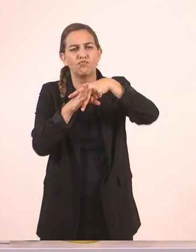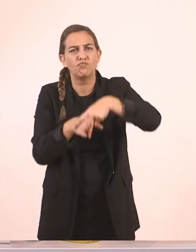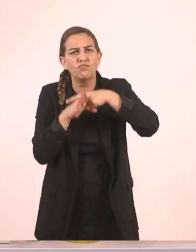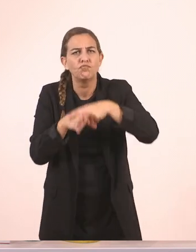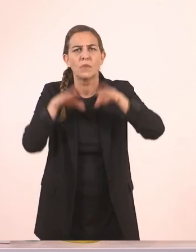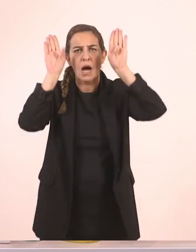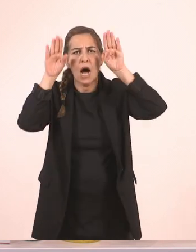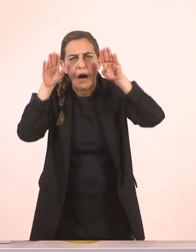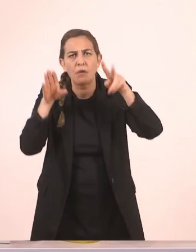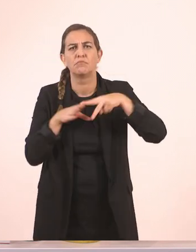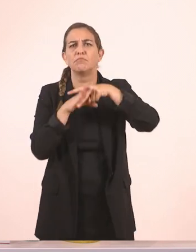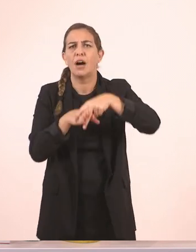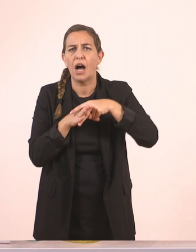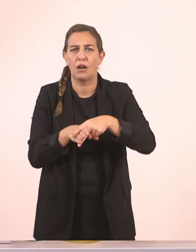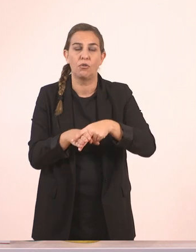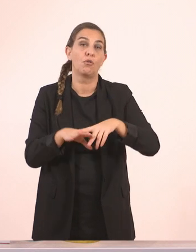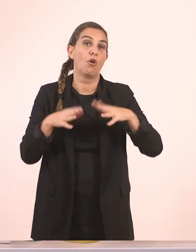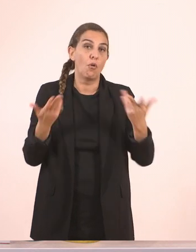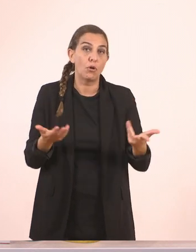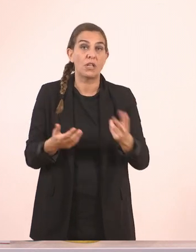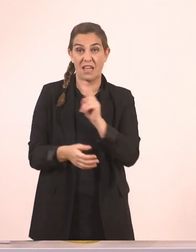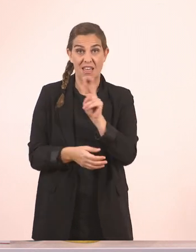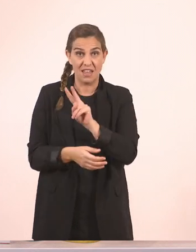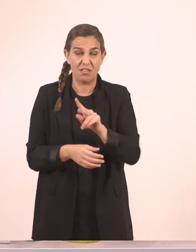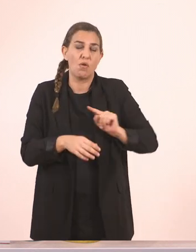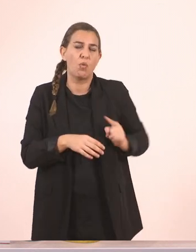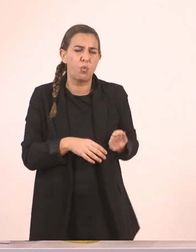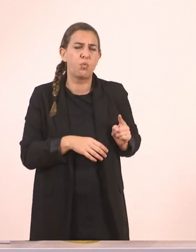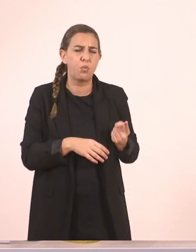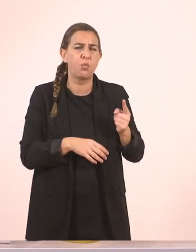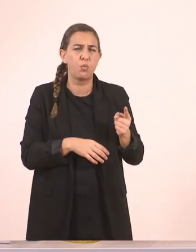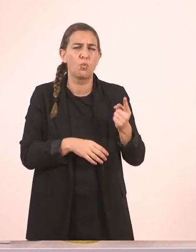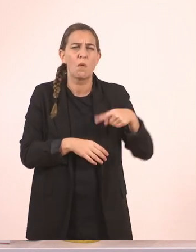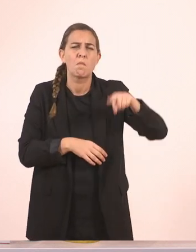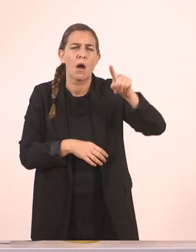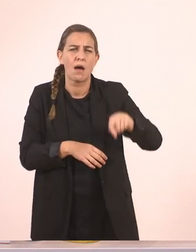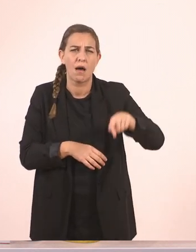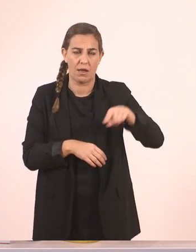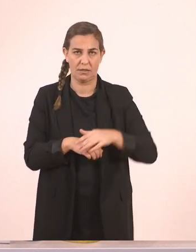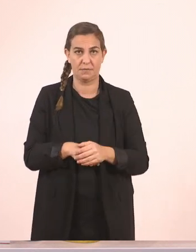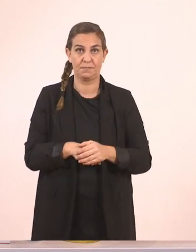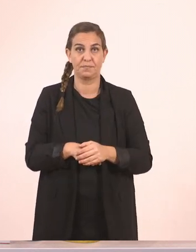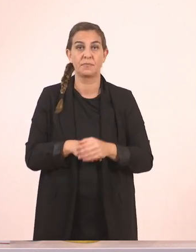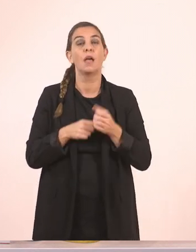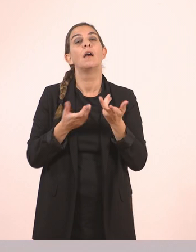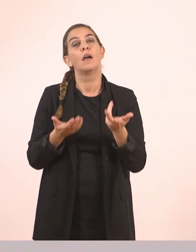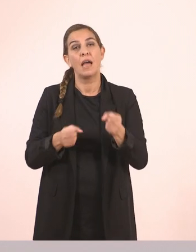Έτσι λοιπόν χρονικά ήταν σίγουρα πολύ μεγάλο το ταξίδι. Ο Ιωσήφ έβαλε λοιπόν τη Μαρία πάνω στο γαϊδουράκι